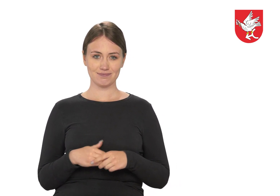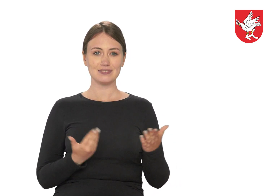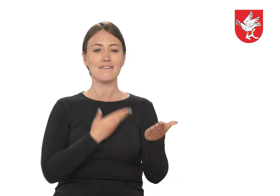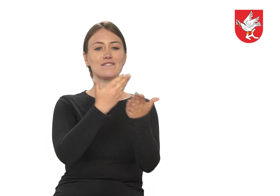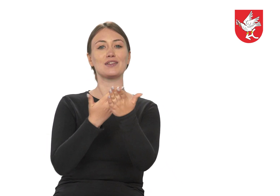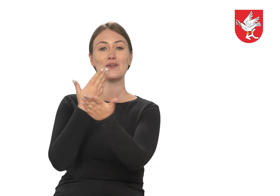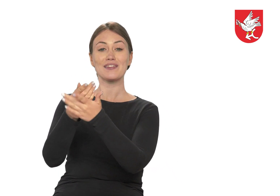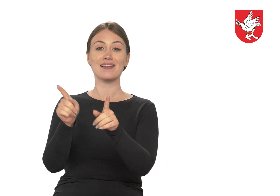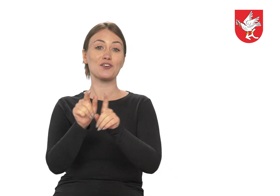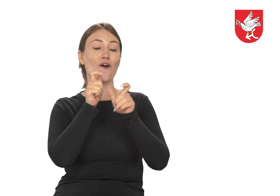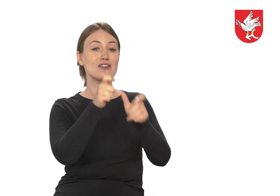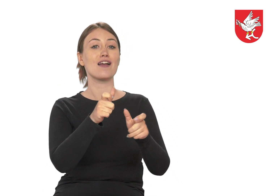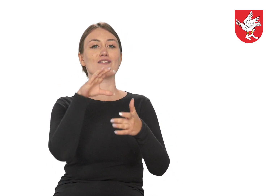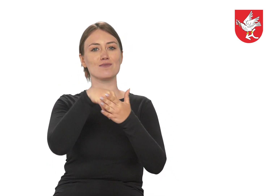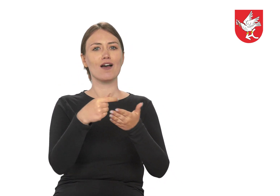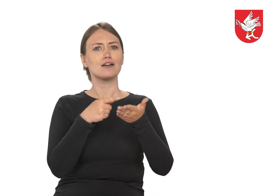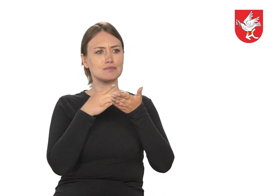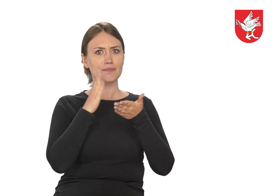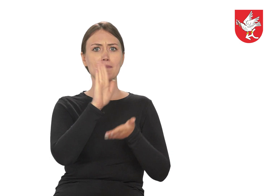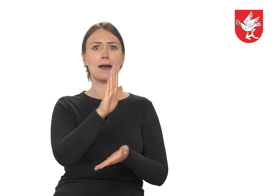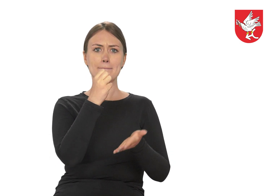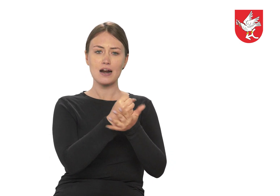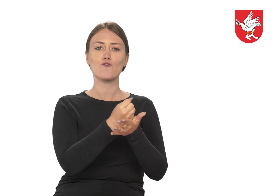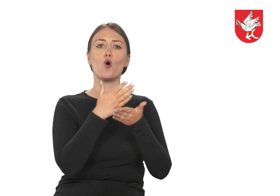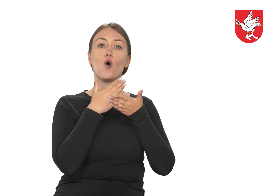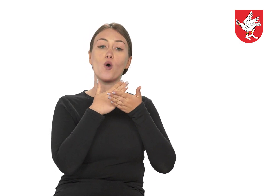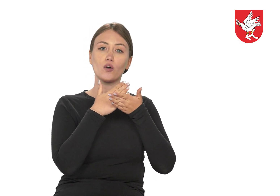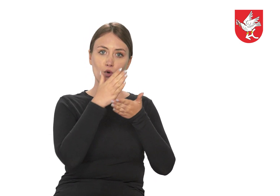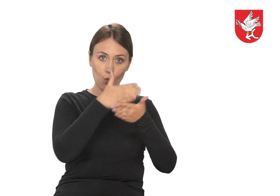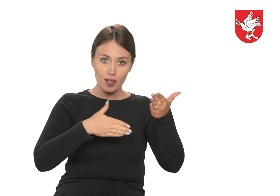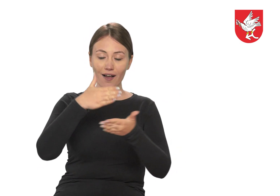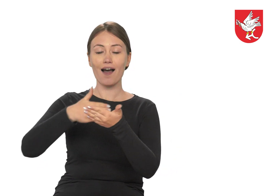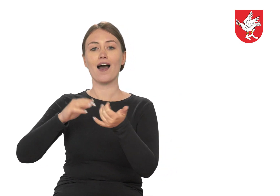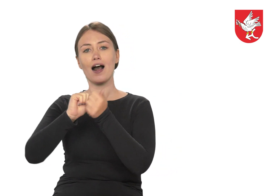wnioski i orzeczenia o wskazaniach do ulg